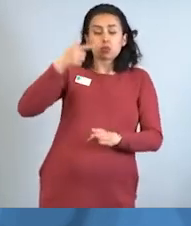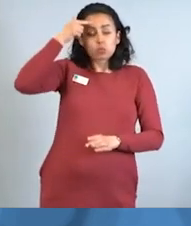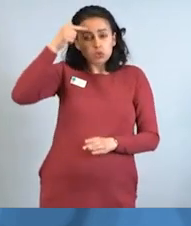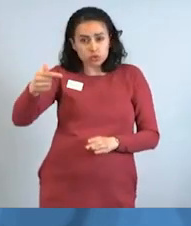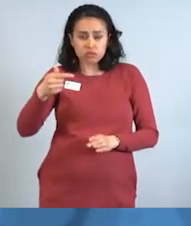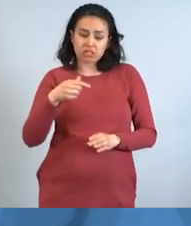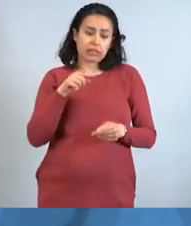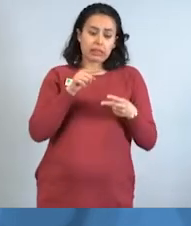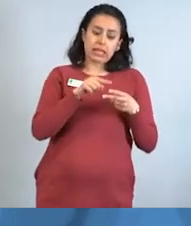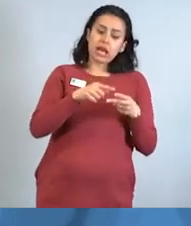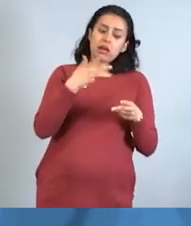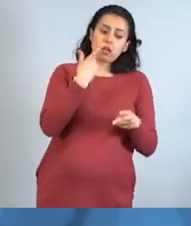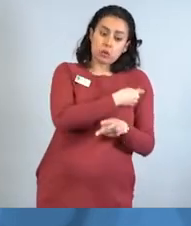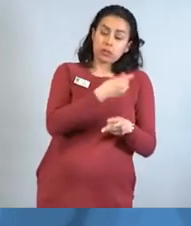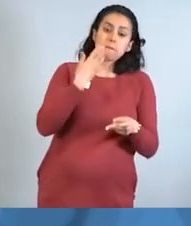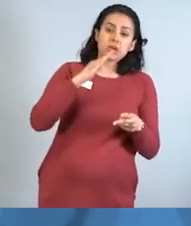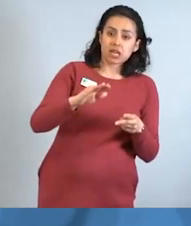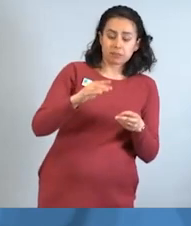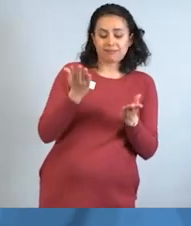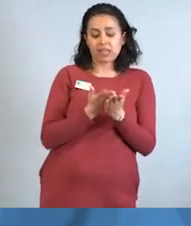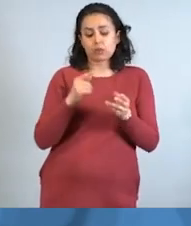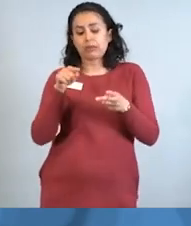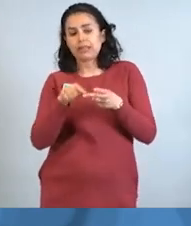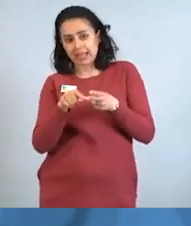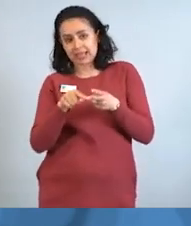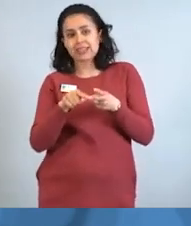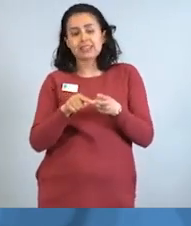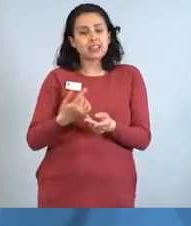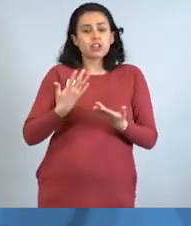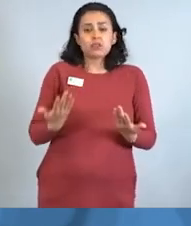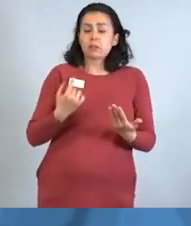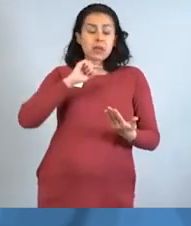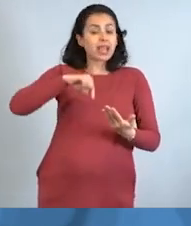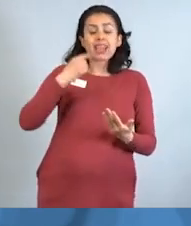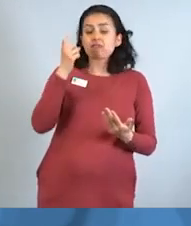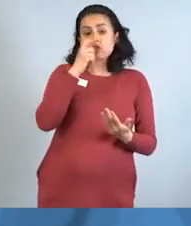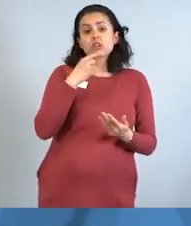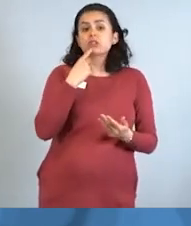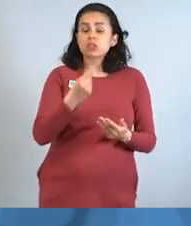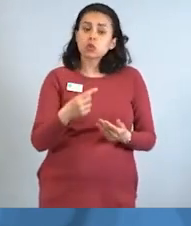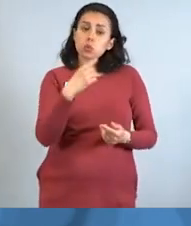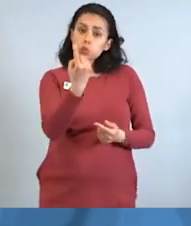Itse asiassa tällä hetkellä emme voi sanoi, että yksi rokote olisi parempi kuin toinen tehon näkökulmasta.